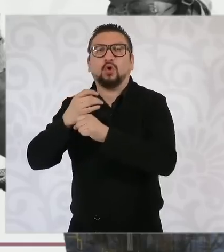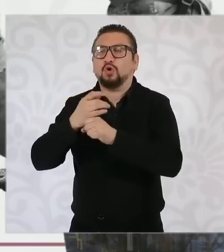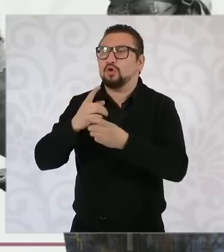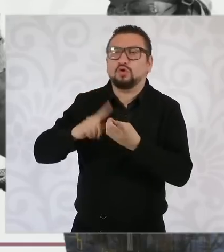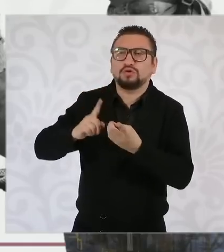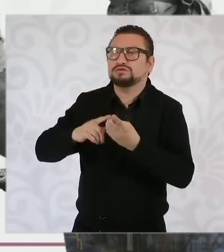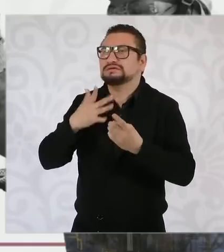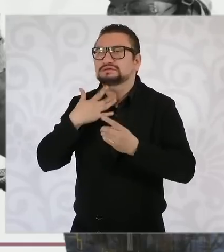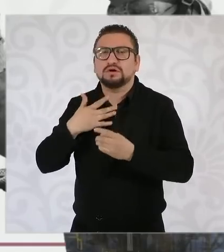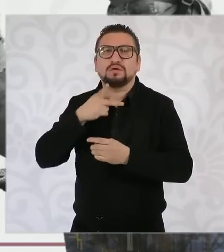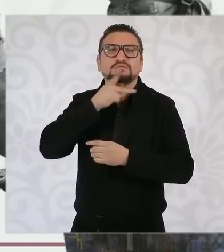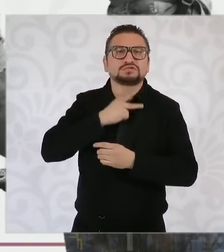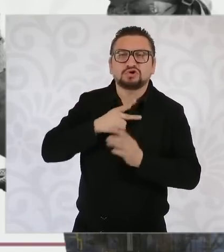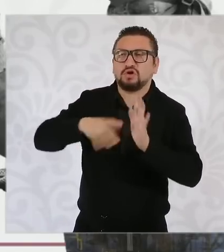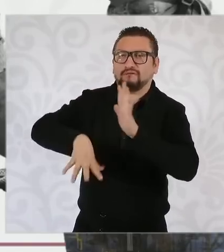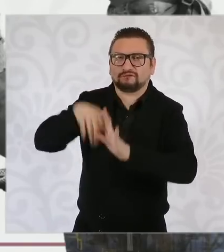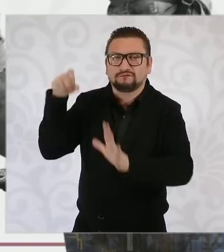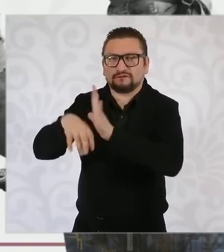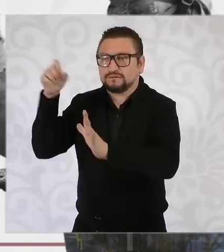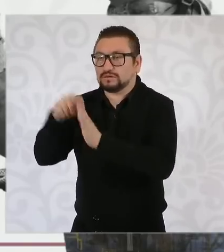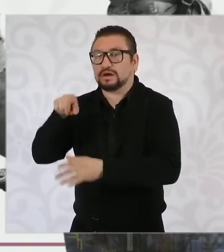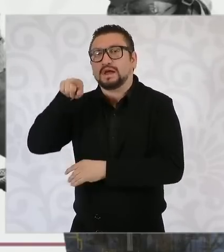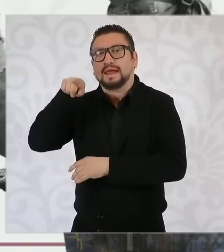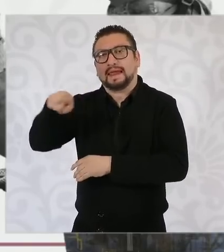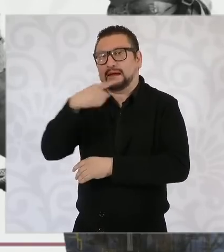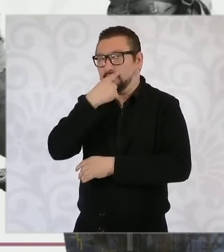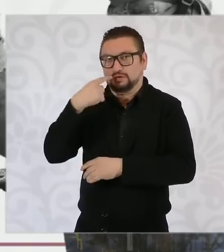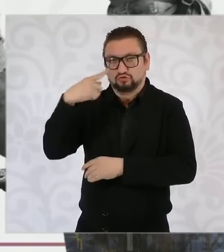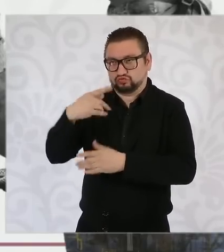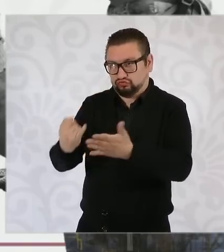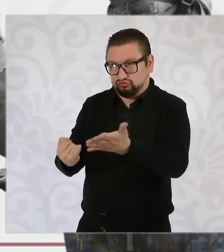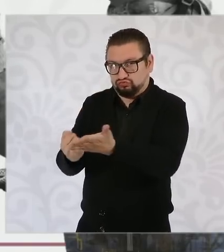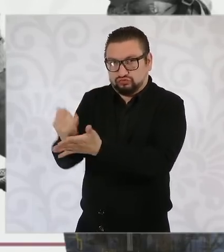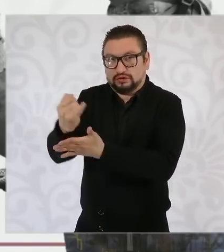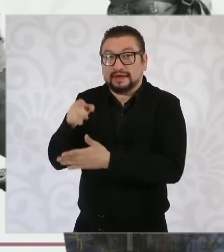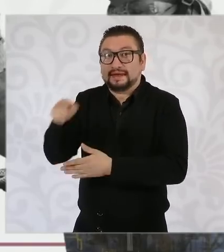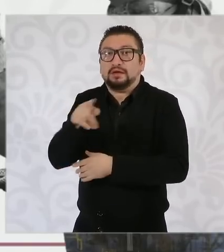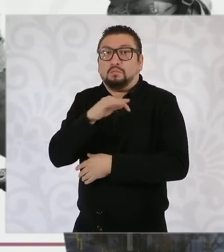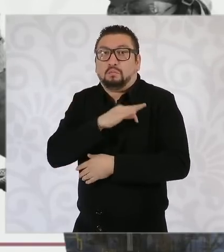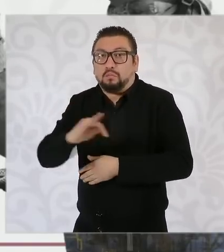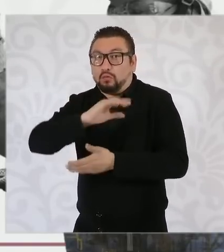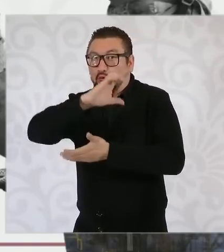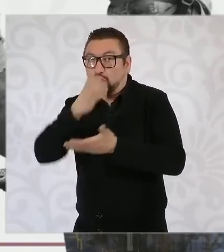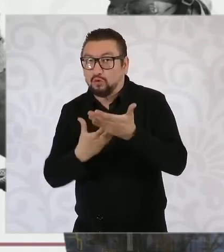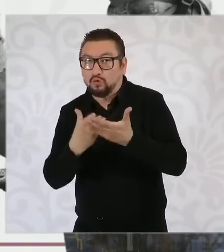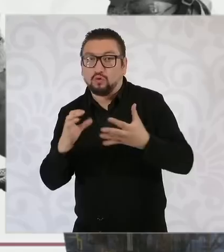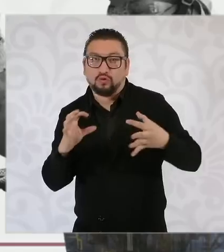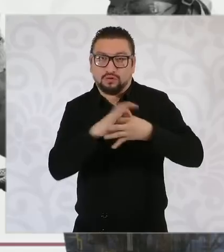como la posibilidad de decidir si se asocia con privados en contratos mixtos también se